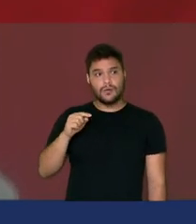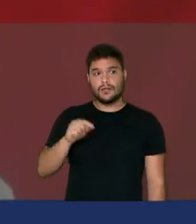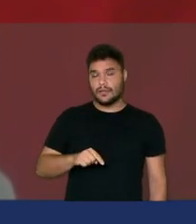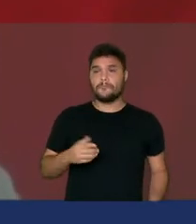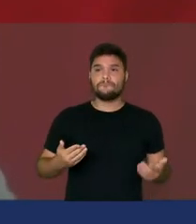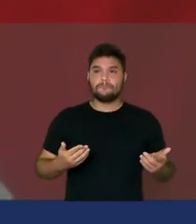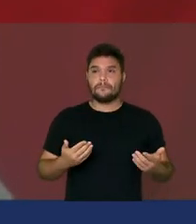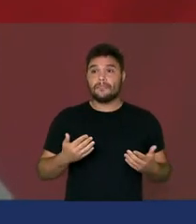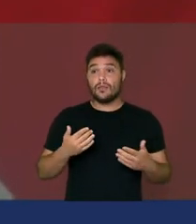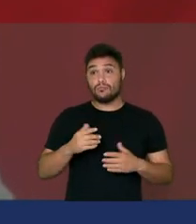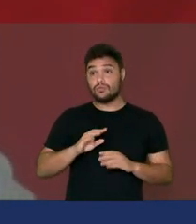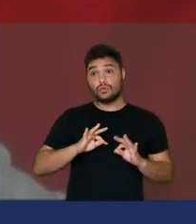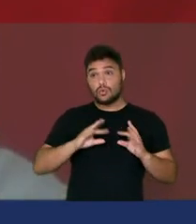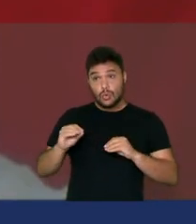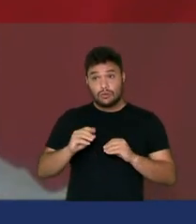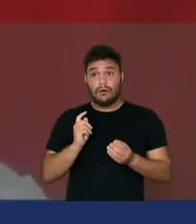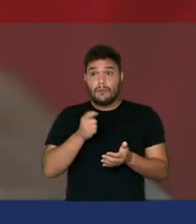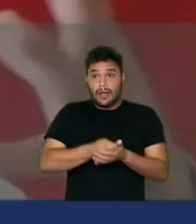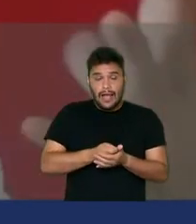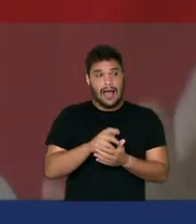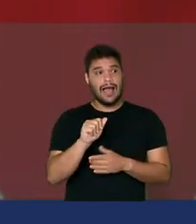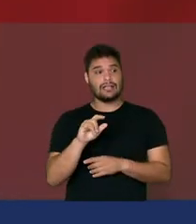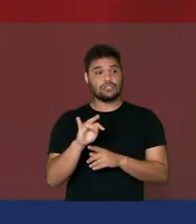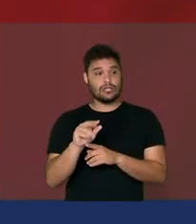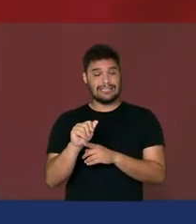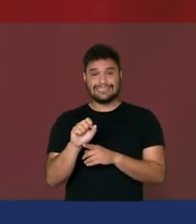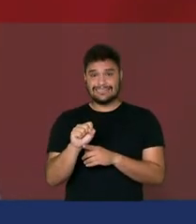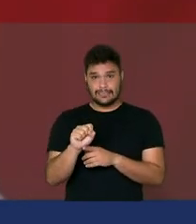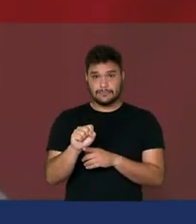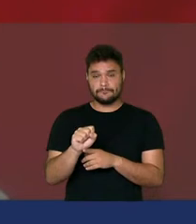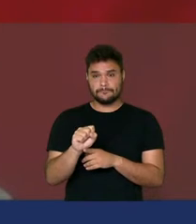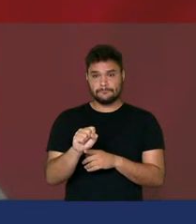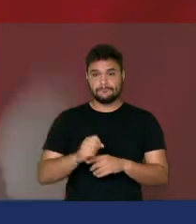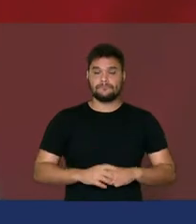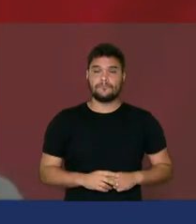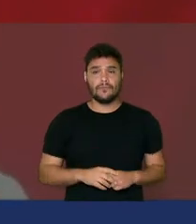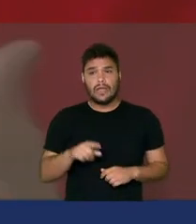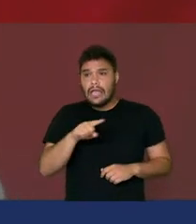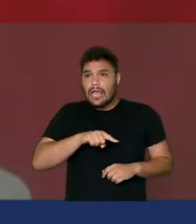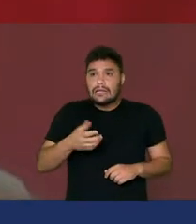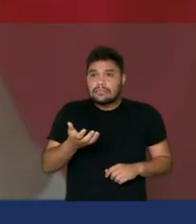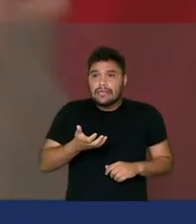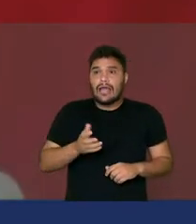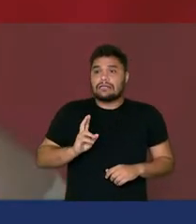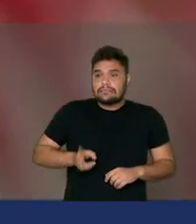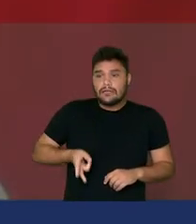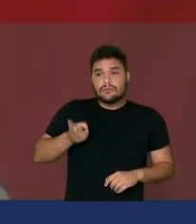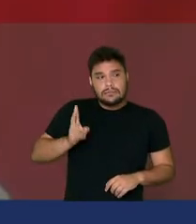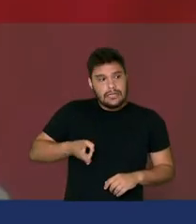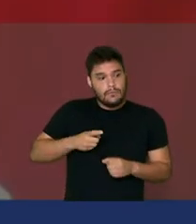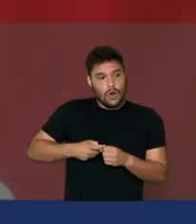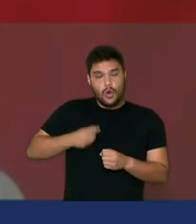POUCOS, FICA COM 40 BILHÕES AQUI. O RESTO VAI PARA OS ACIONISTAS, OS ACIONISTAS ESTÃO MILIONÁRIOS E ELES QUEREM CADA VEZ MAIS, MAIS LUCRO, MAIS LUCRO, MAIS LUCRO.